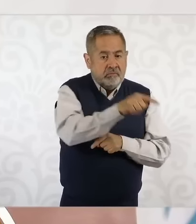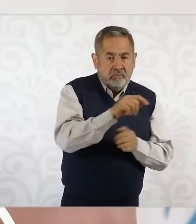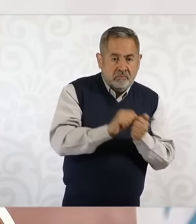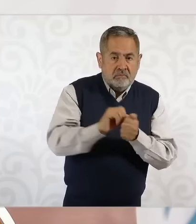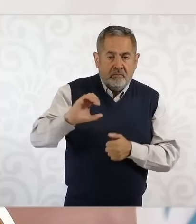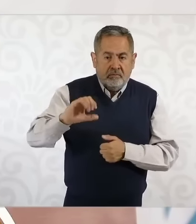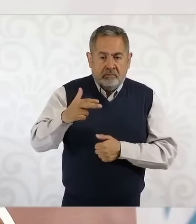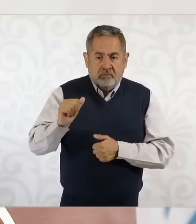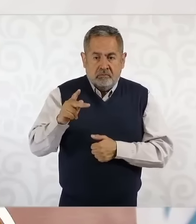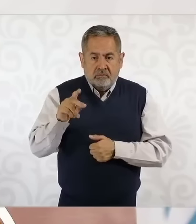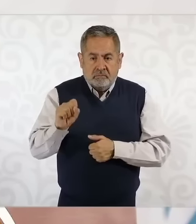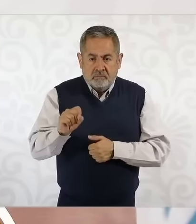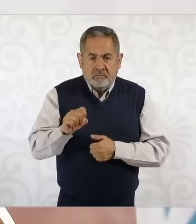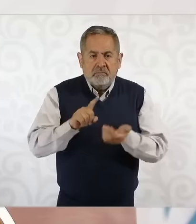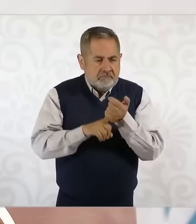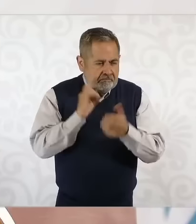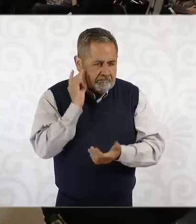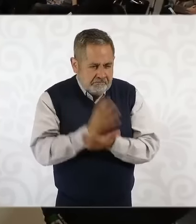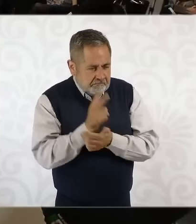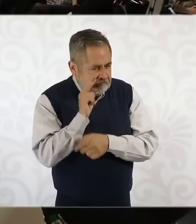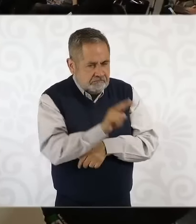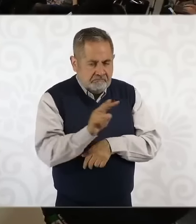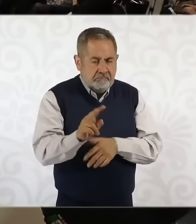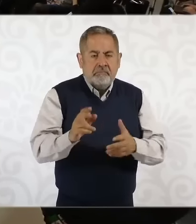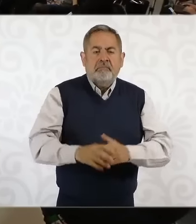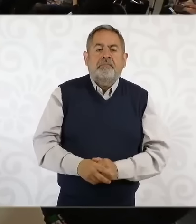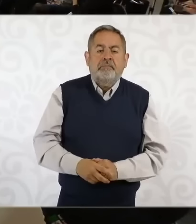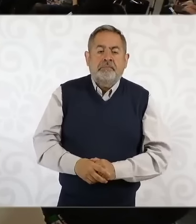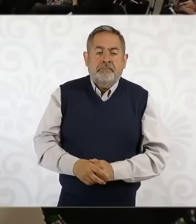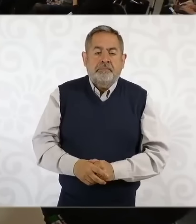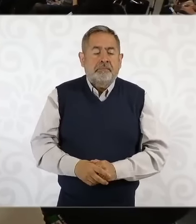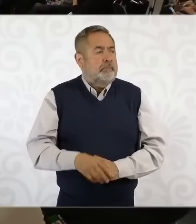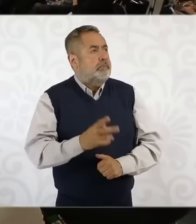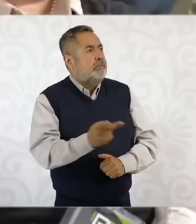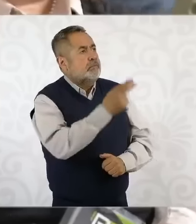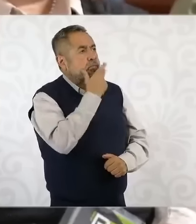tenemos identificado ya al momento. En abril, un medio estadounidense, secretario, había publicado